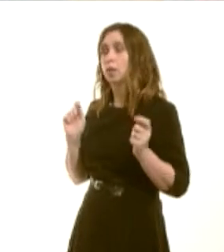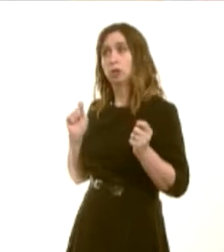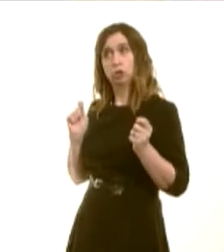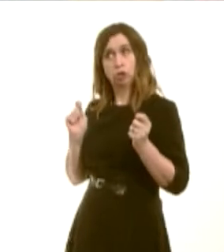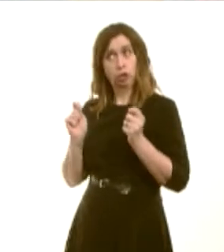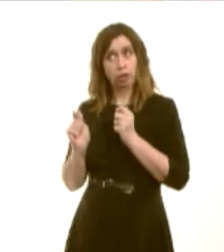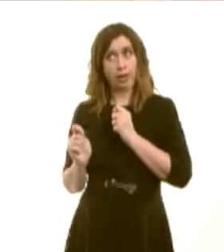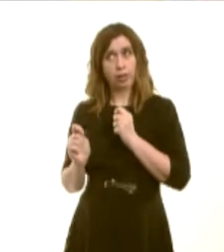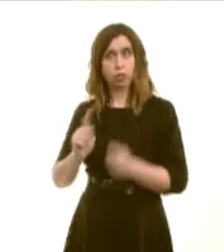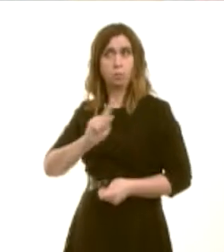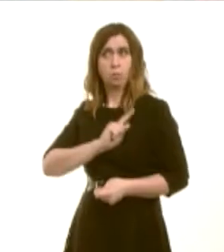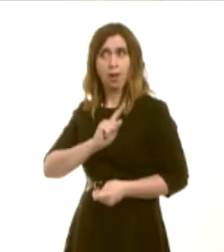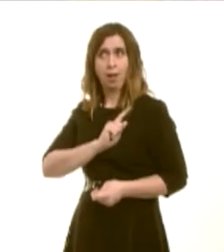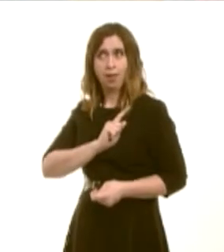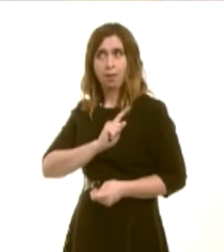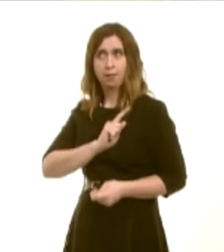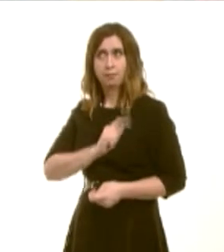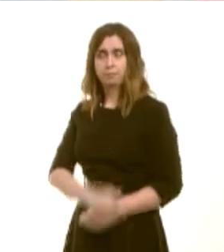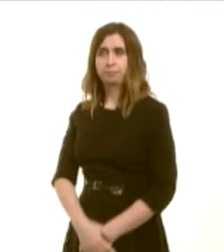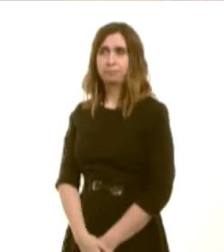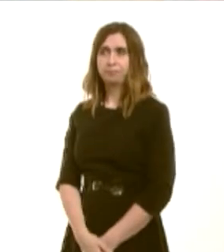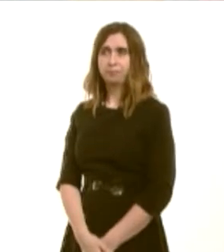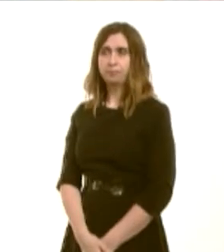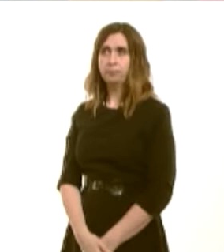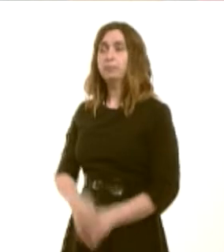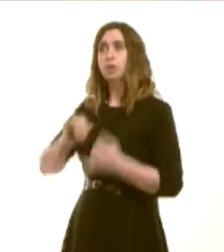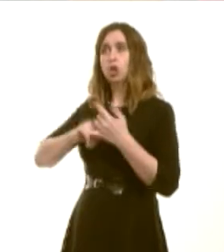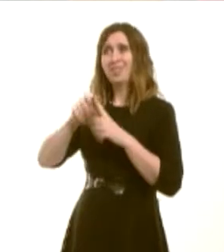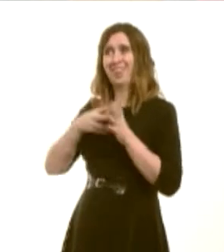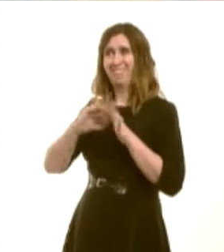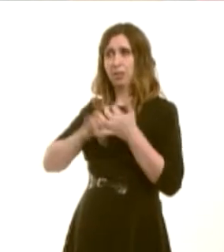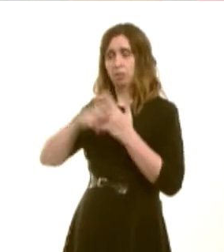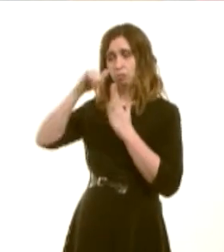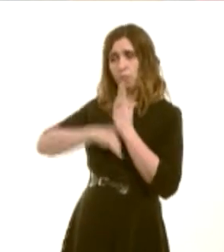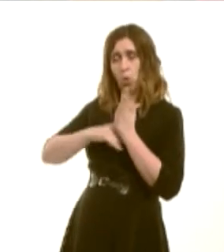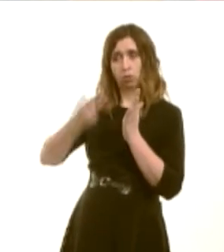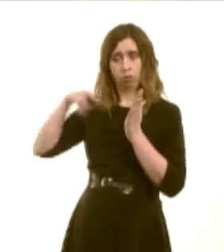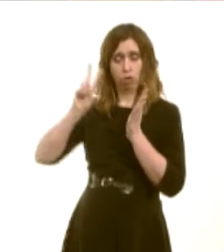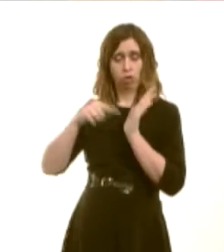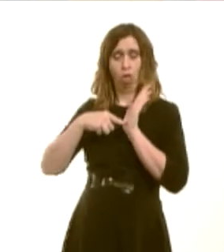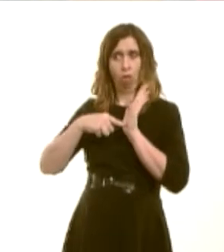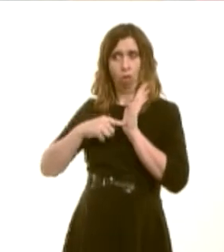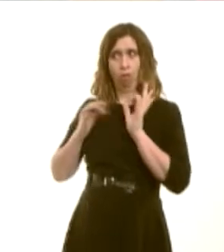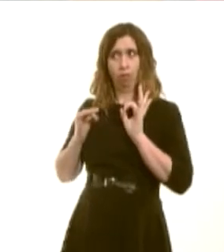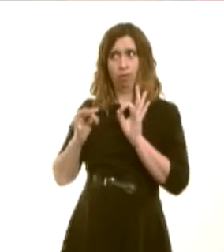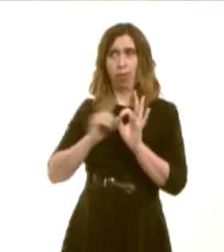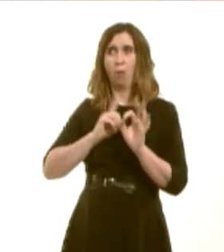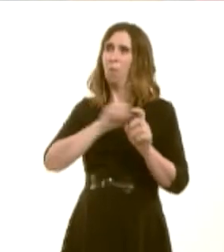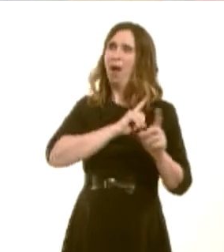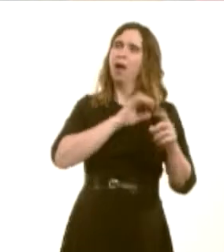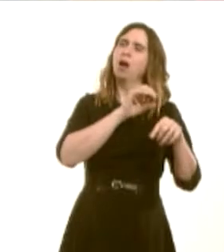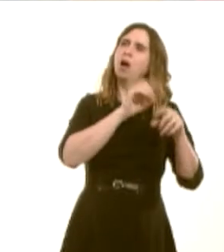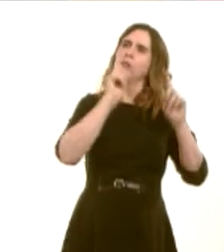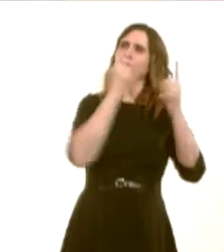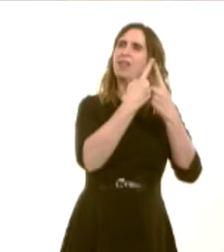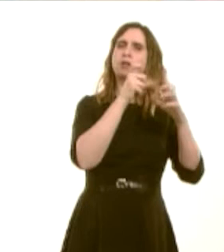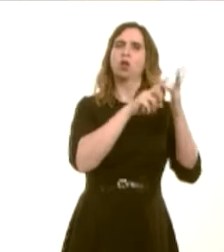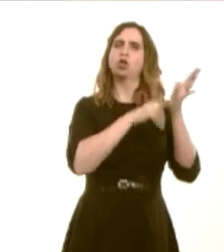a dynaín gwmws beth sydd wedi digwydd. Yn ail, wrth gwrs, nid wyf yn gweld bod unrhyw